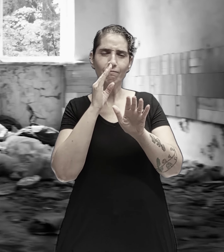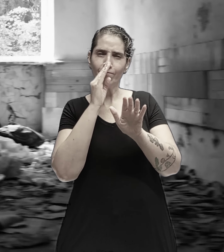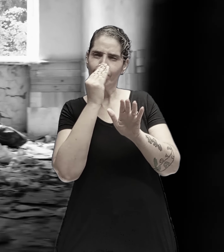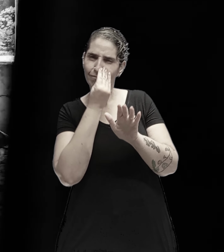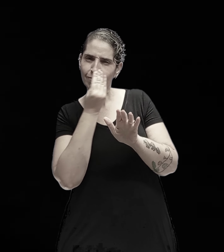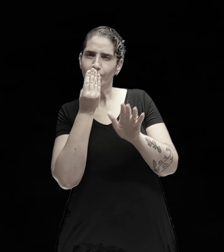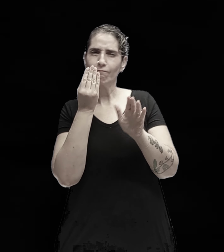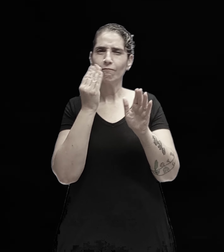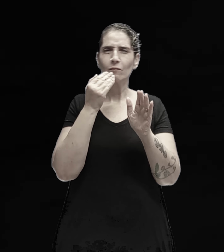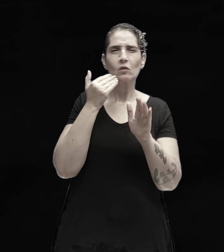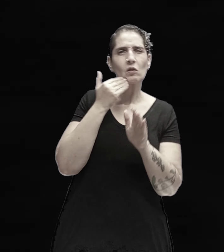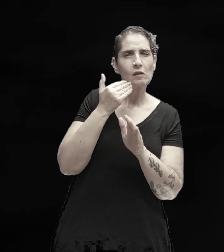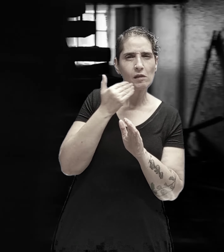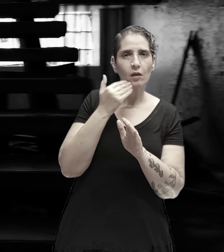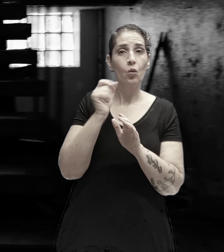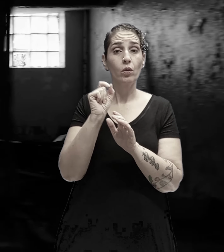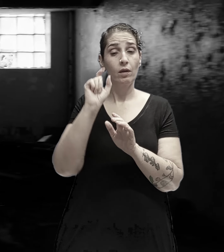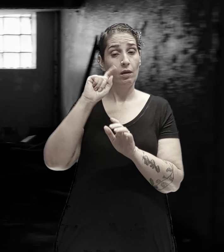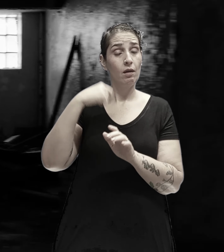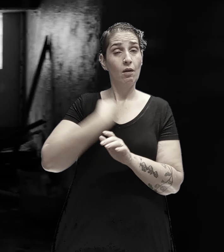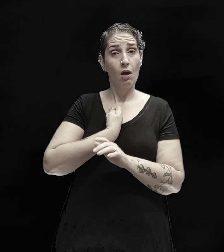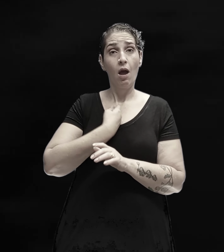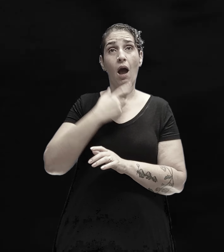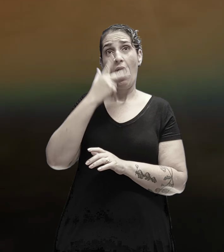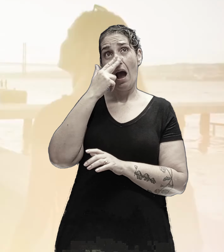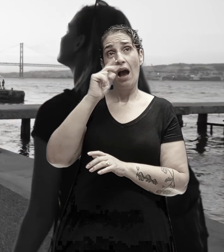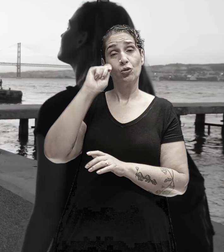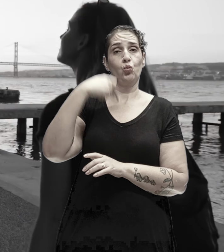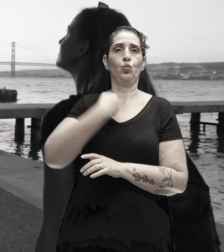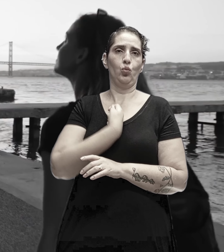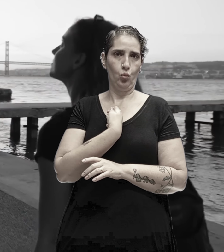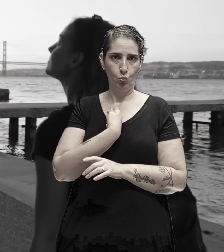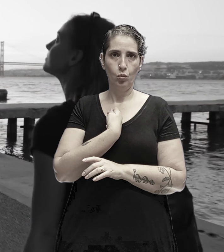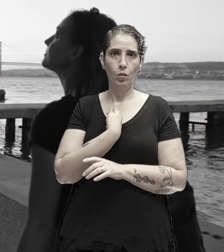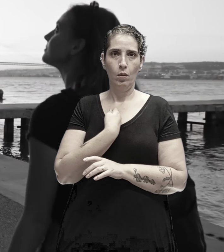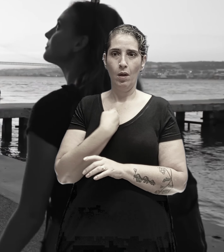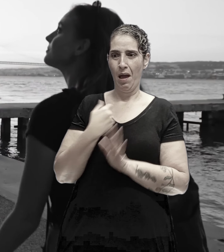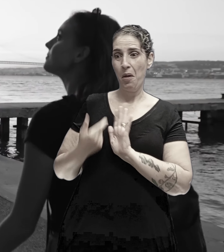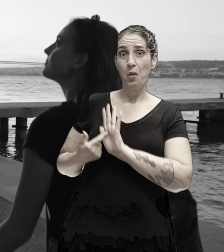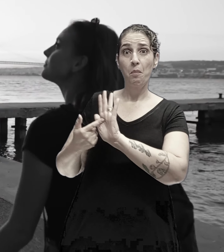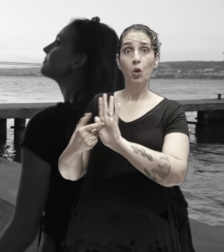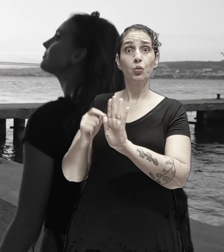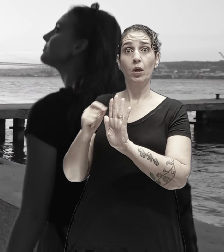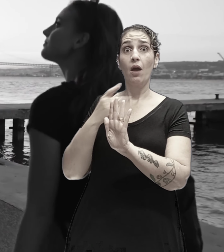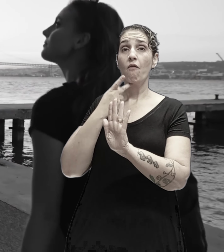do que acreditamos ser. Ele se manifesta como uma voz que diz Eu,